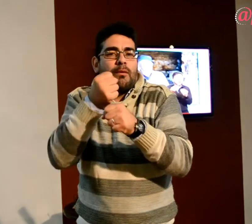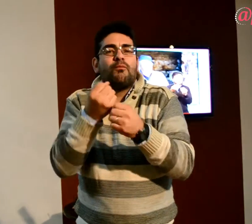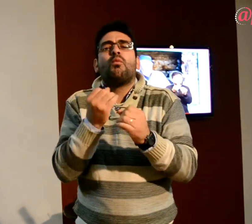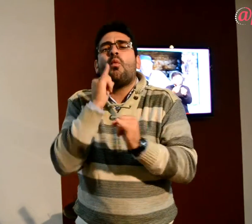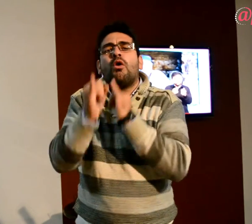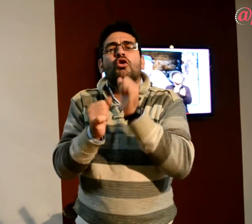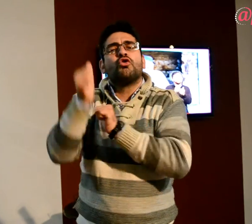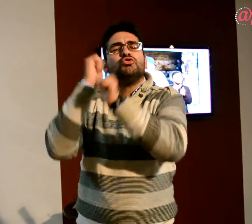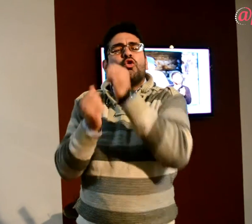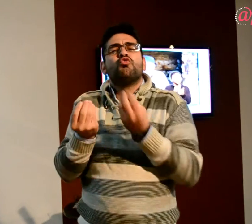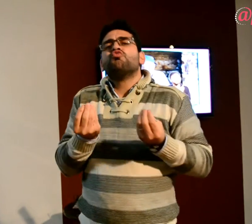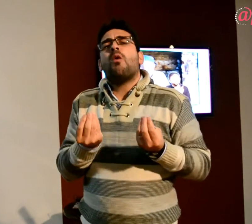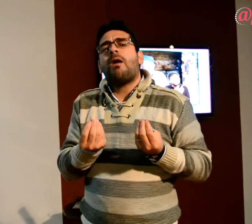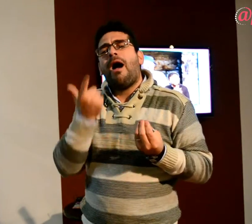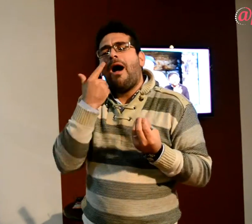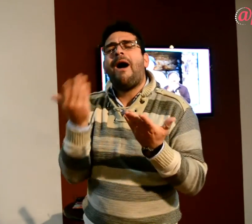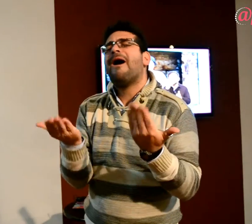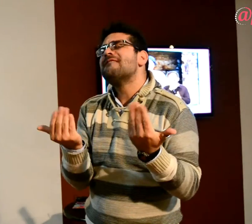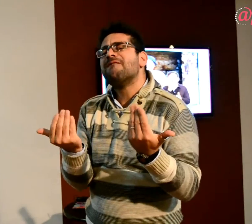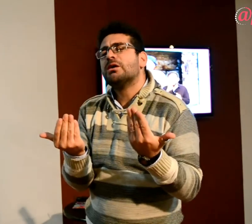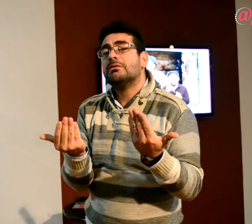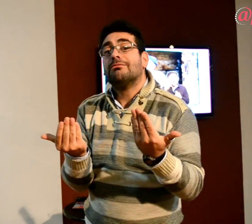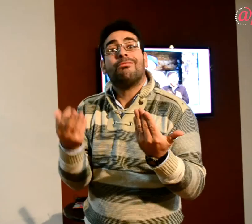y ese grupo de trabajo puede contarnos acerca de la historia.